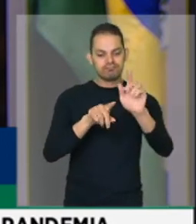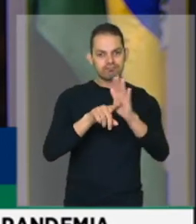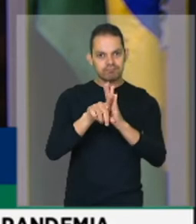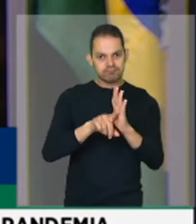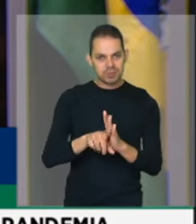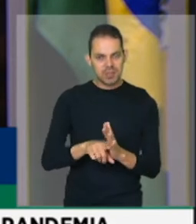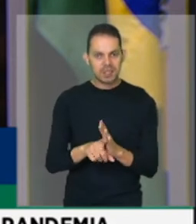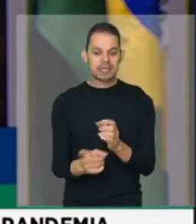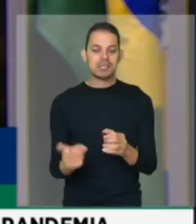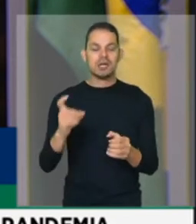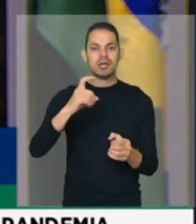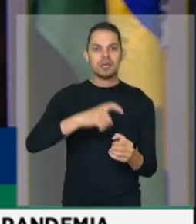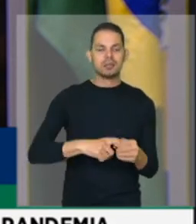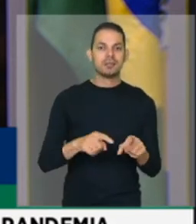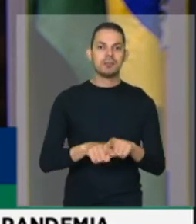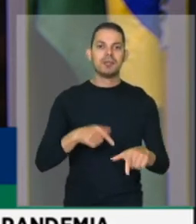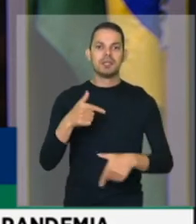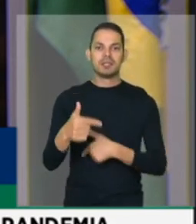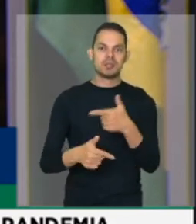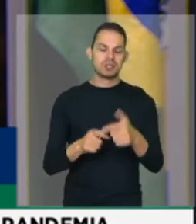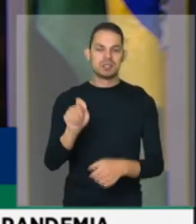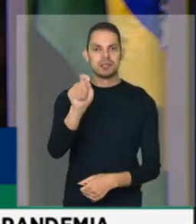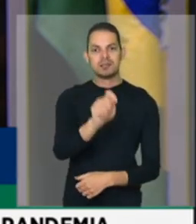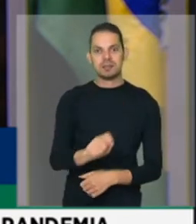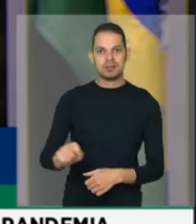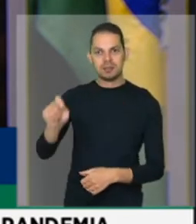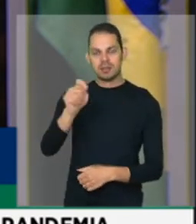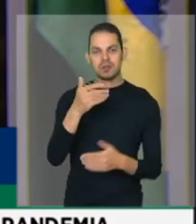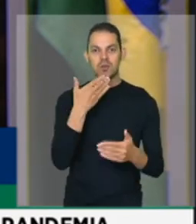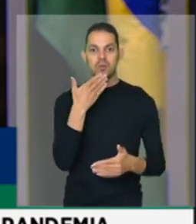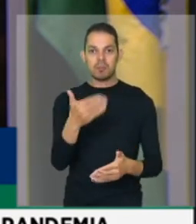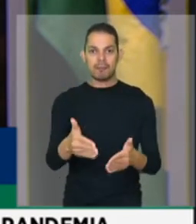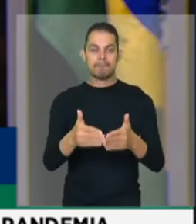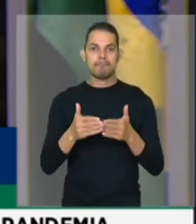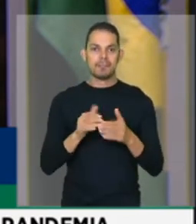RECUPERABILIDADE E DA ATUAÇÃO DAS ASSOCIAÇÕES NESSES PEDIDOS DE TRANSAÇÃO FIXA O PRAZO DE VALIDADE DE C